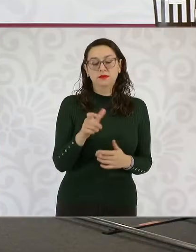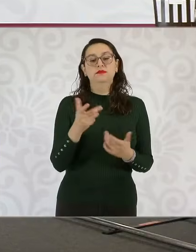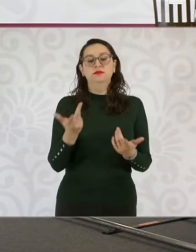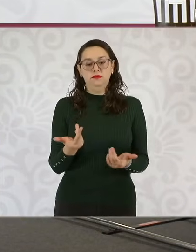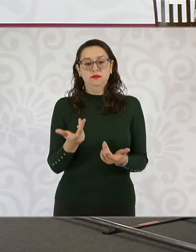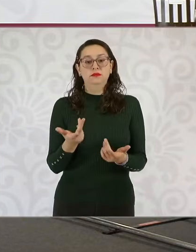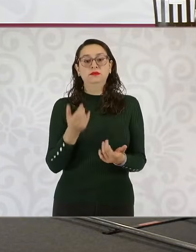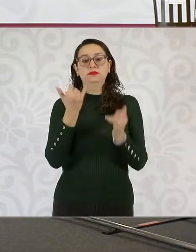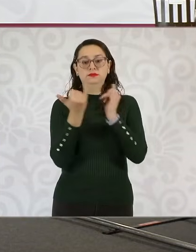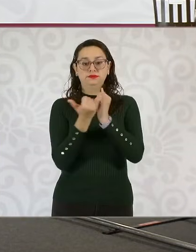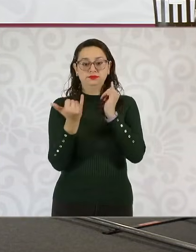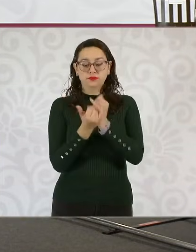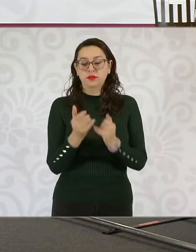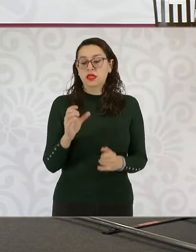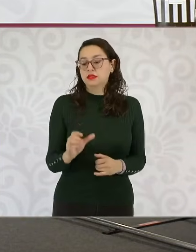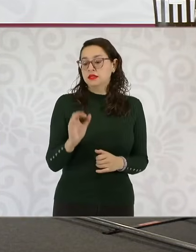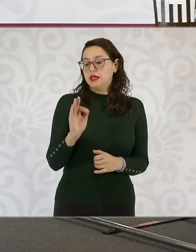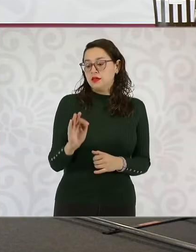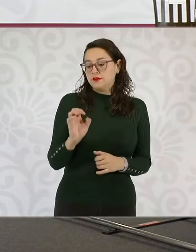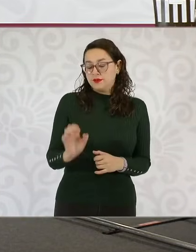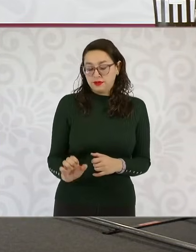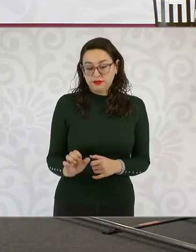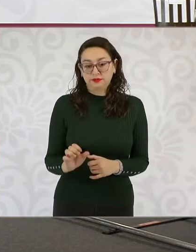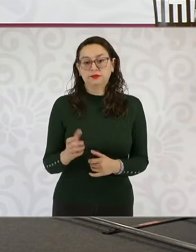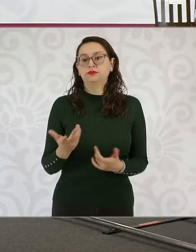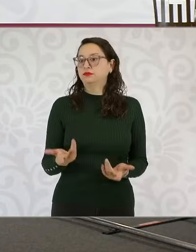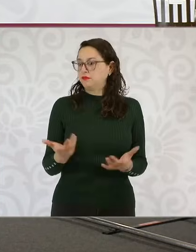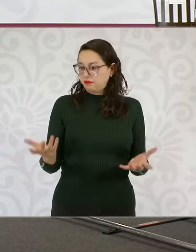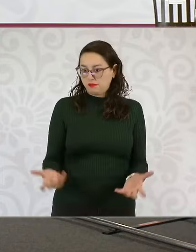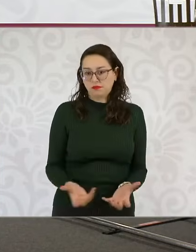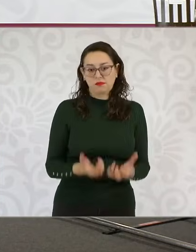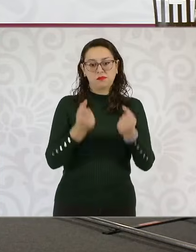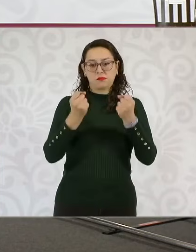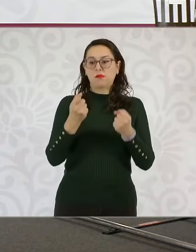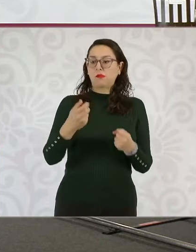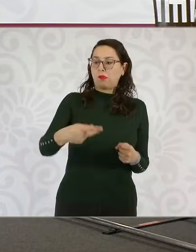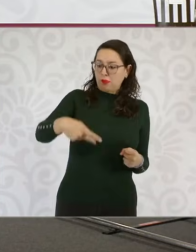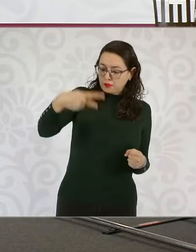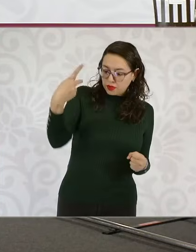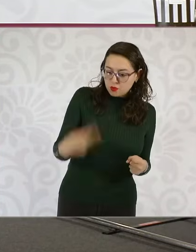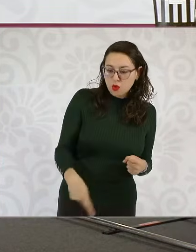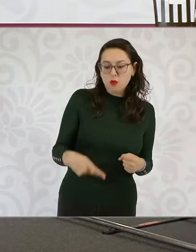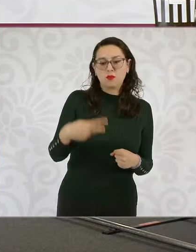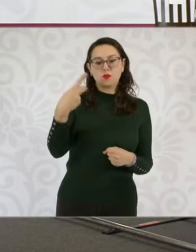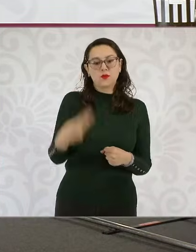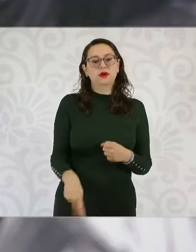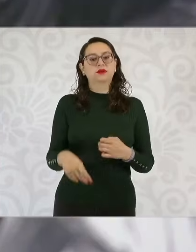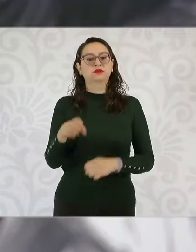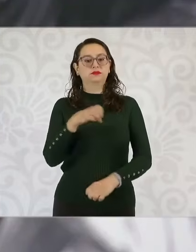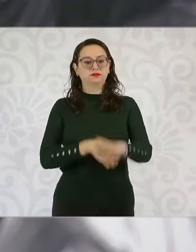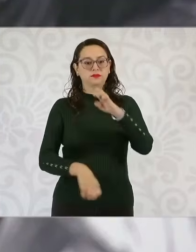la CFE y lo mencionamos la semana semana pasada su carácter público consolidando la recuperación